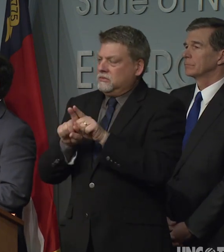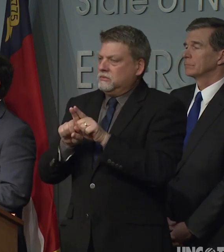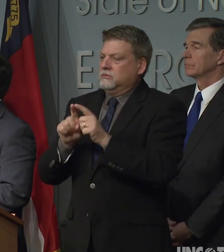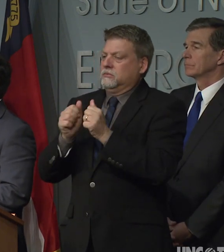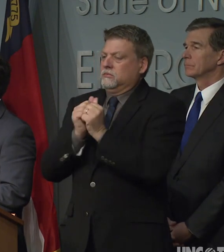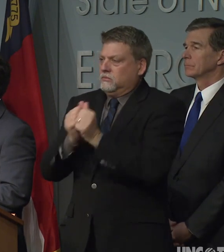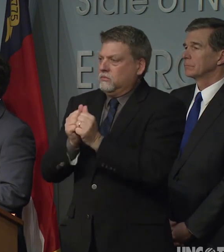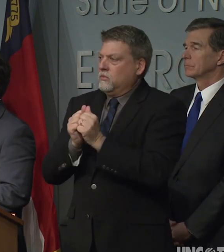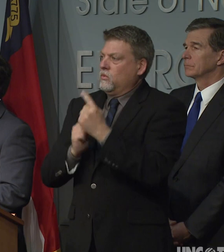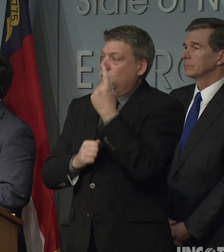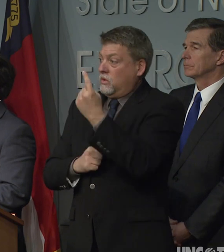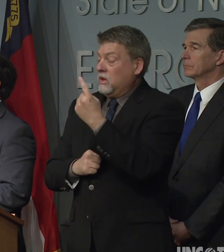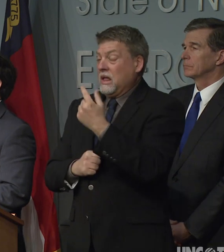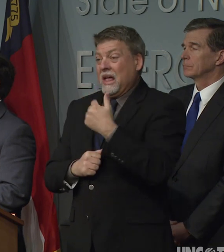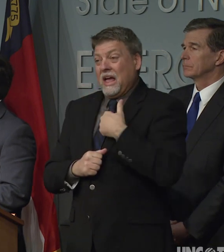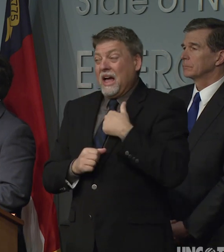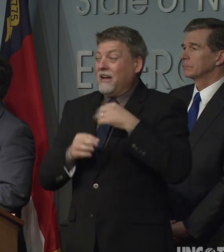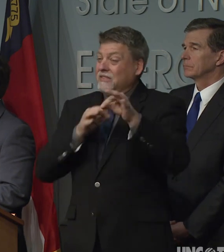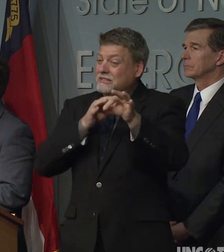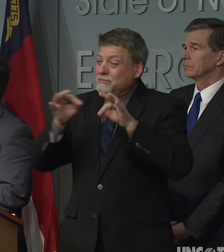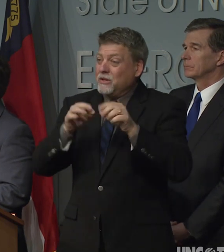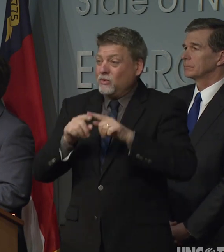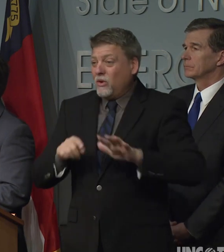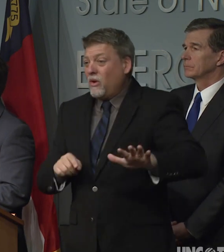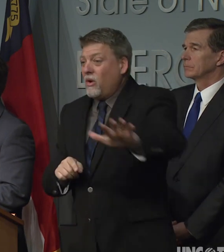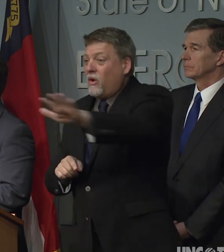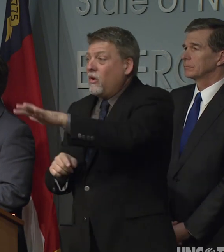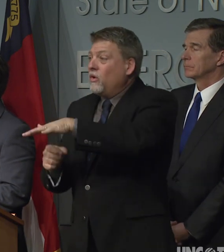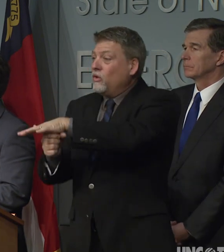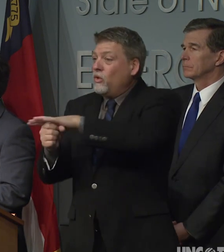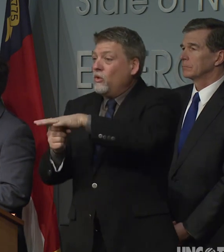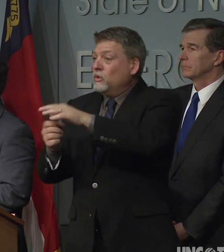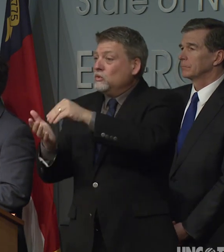manteniendo una un unificación sólida.